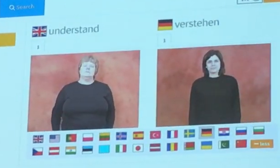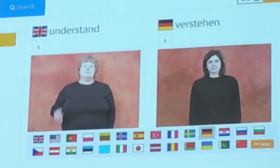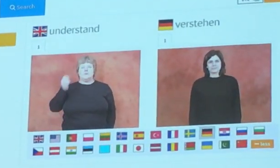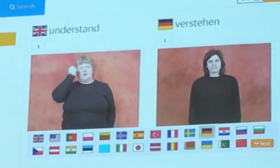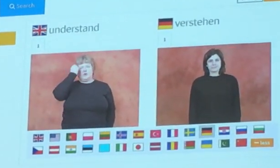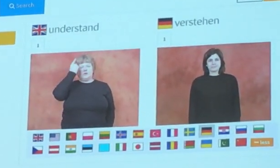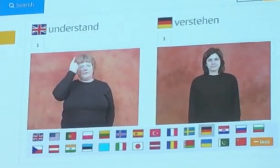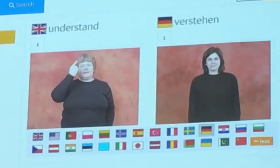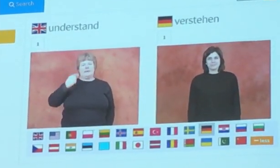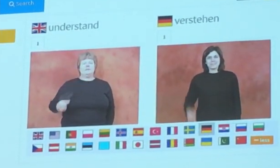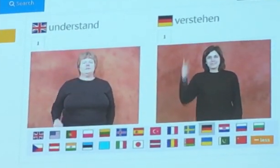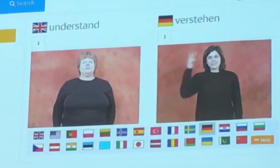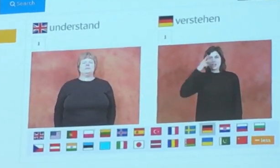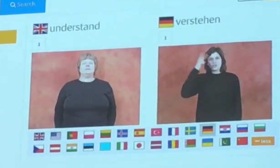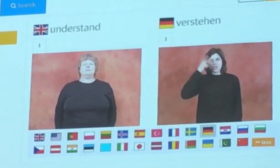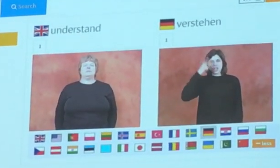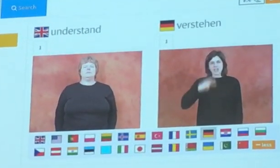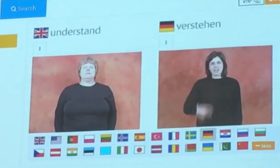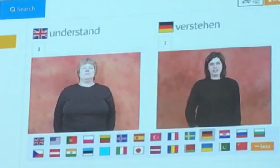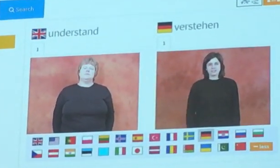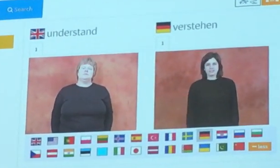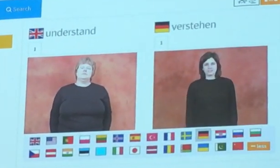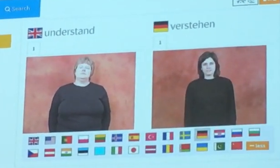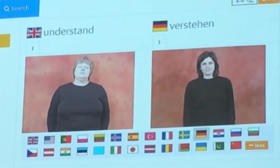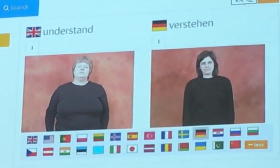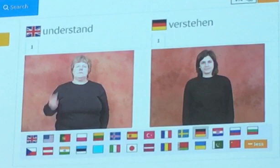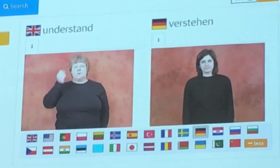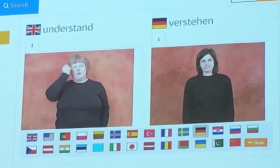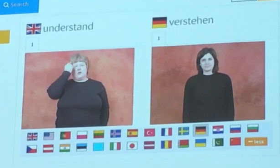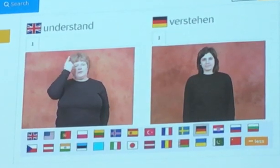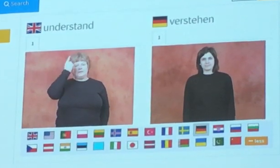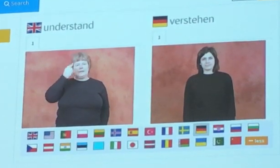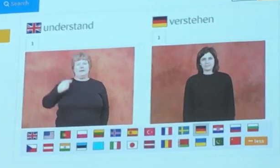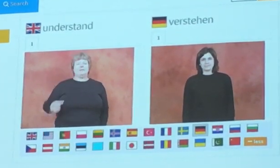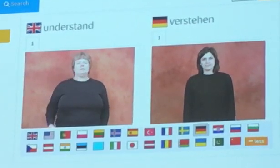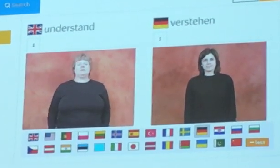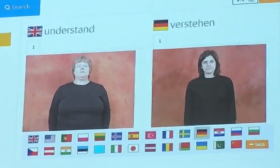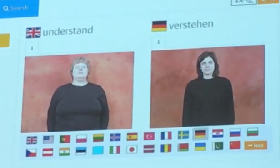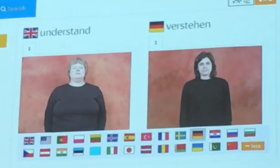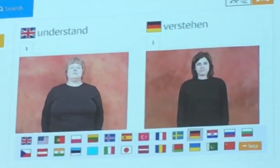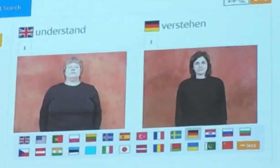Hier haben wir ein interessantes Feature, das einen "logischen Ort" des Zeichens darstellt.